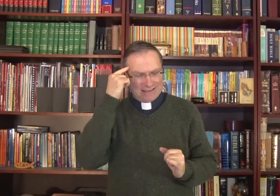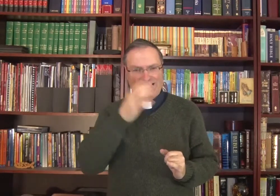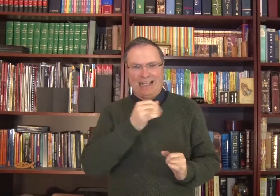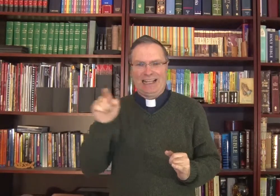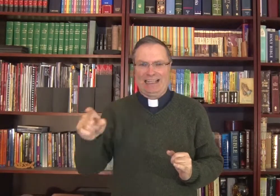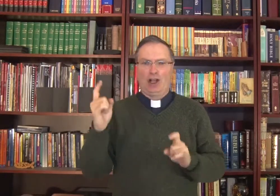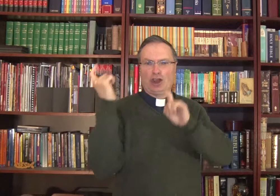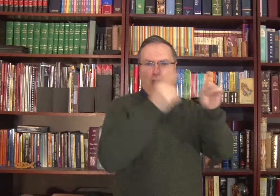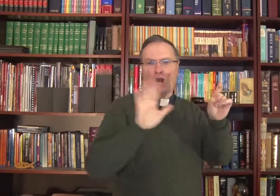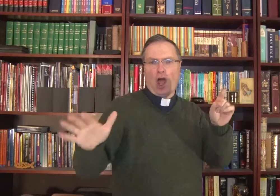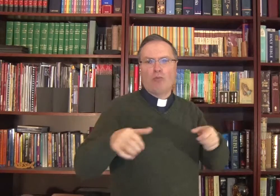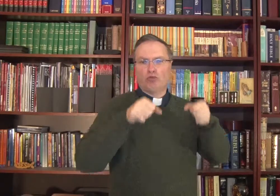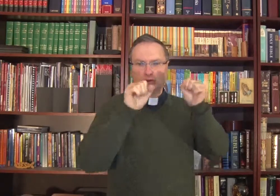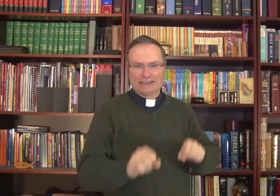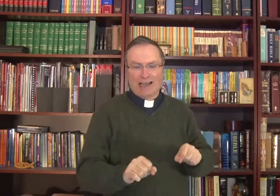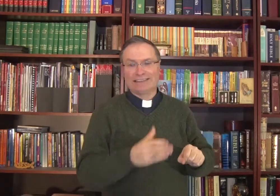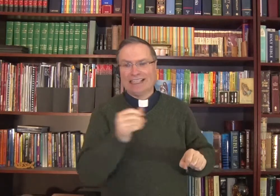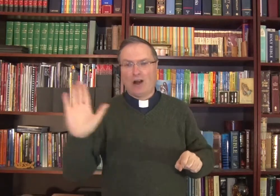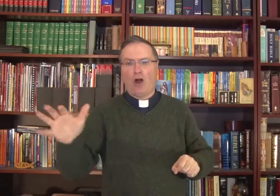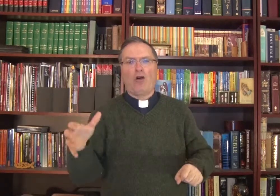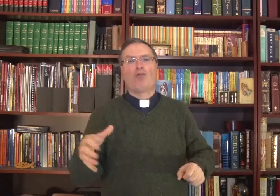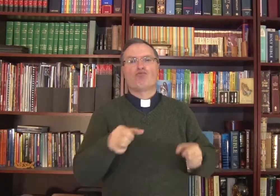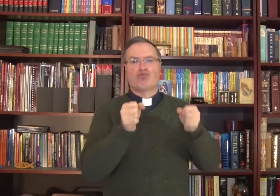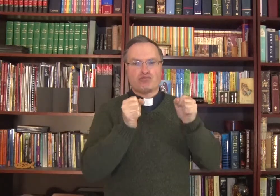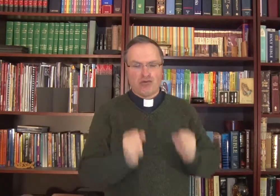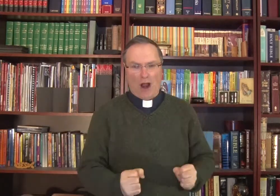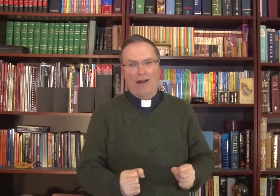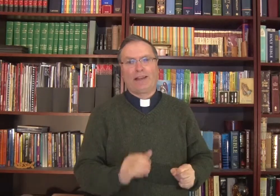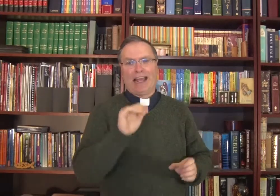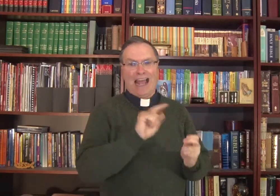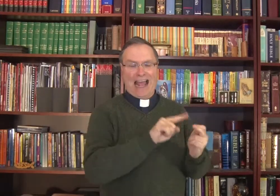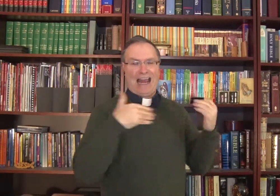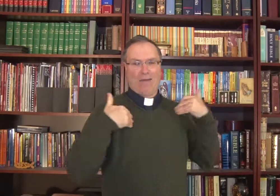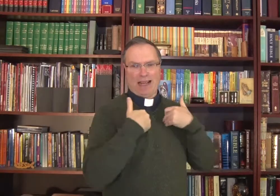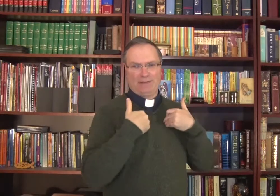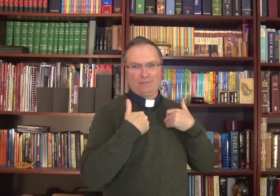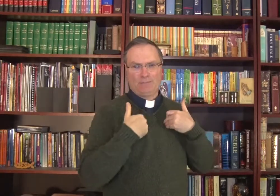et ils donnent leur puissance et leur pouvoir à la bête.